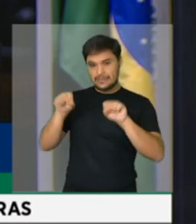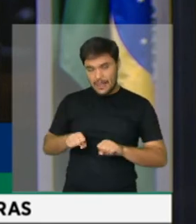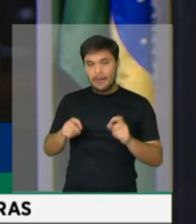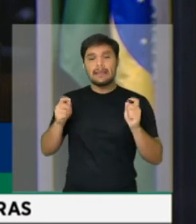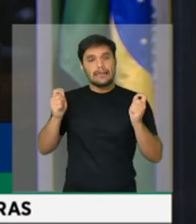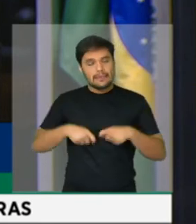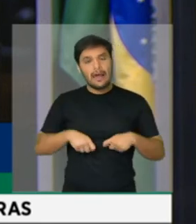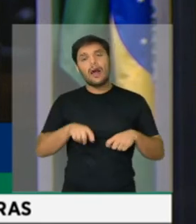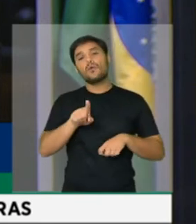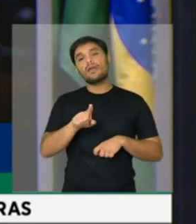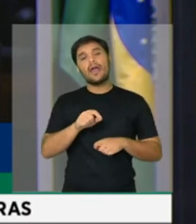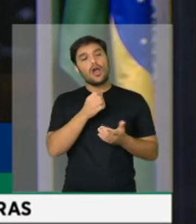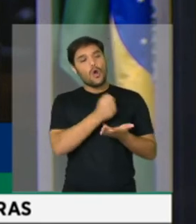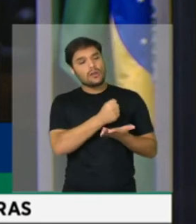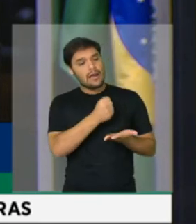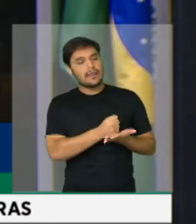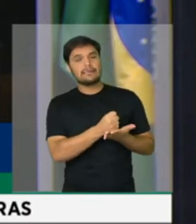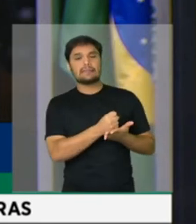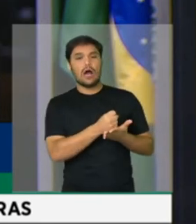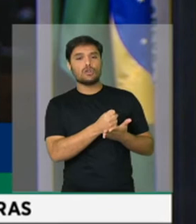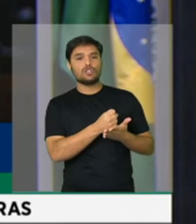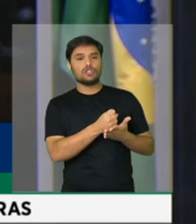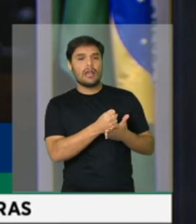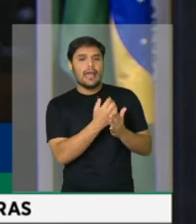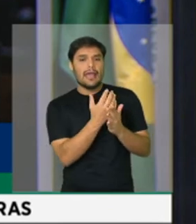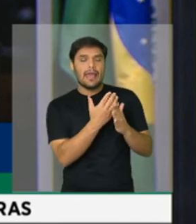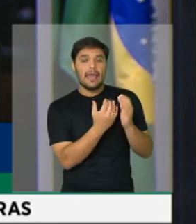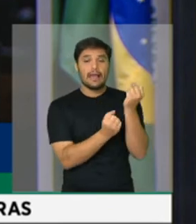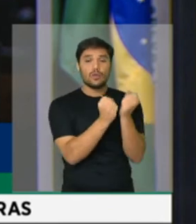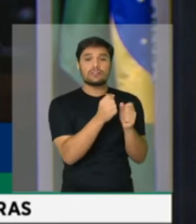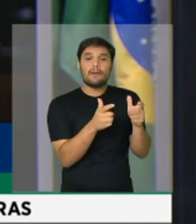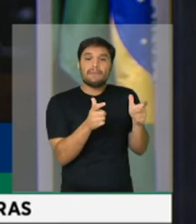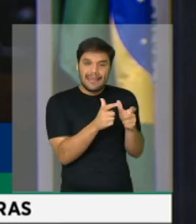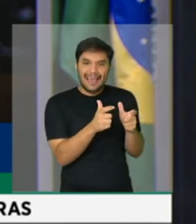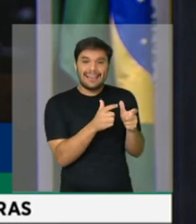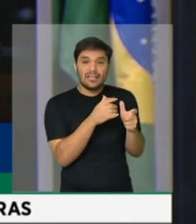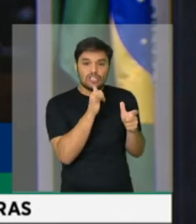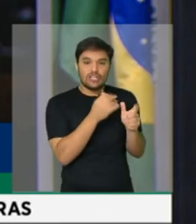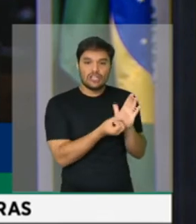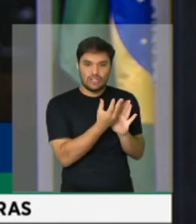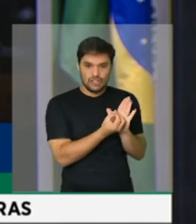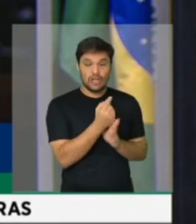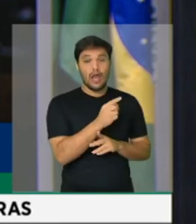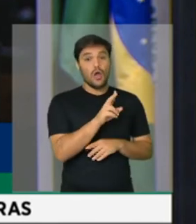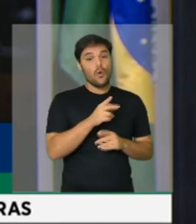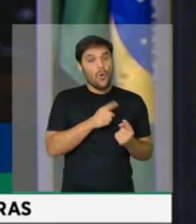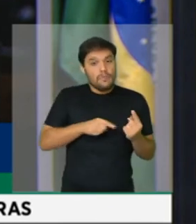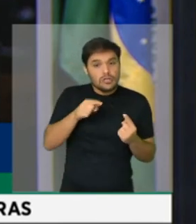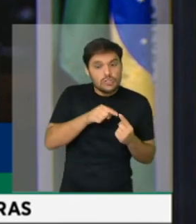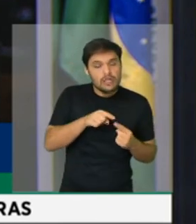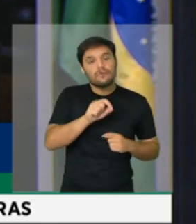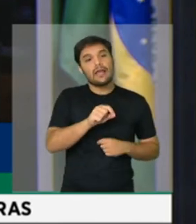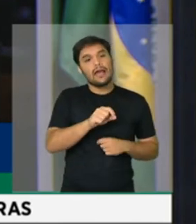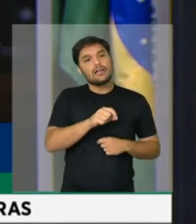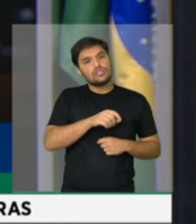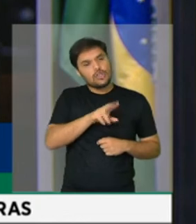REINJEÇÃO ATINGIU 42.9% DA PRODUÇÃO NACIONAL EM 2020, SEGUNDO DADOS DO MINISTÉRIO DE MINAS E ENERGIA. AINDA PARA GARANTIR A SEGURANÇA ENERGÉTICA PARA O SISTEMA,